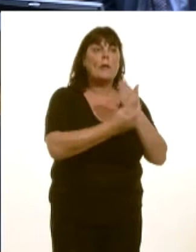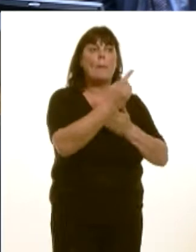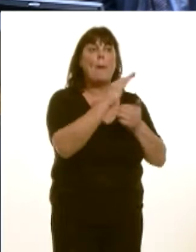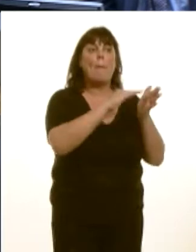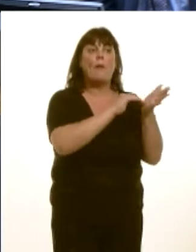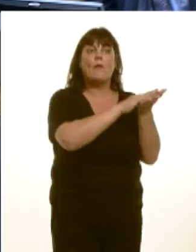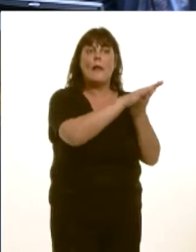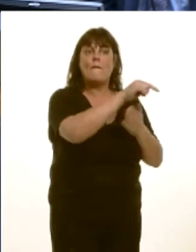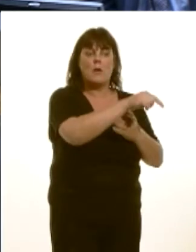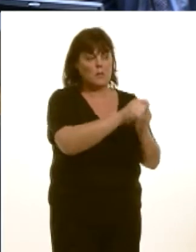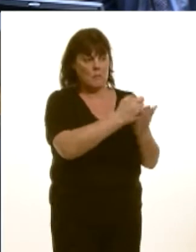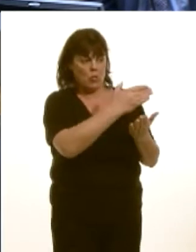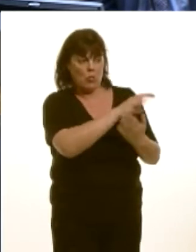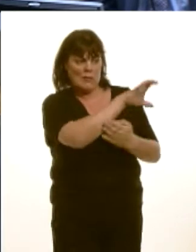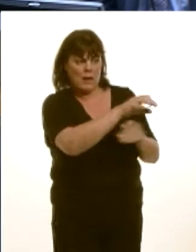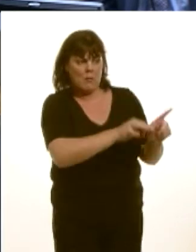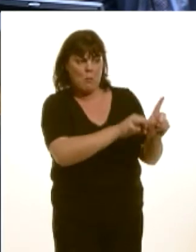Ynglyn â gwasanaethau, mae’n rhaid ailystyried y ‘franchise’.